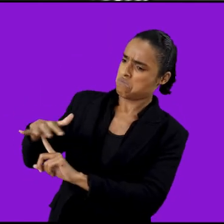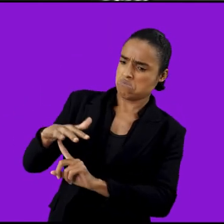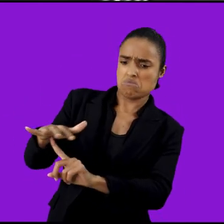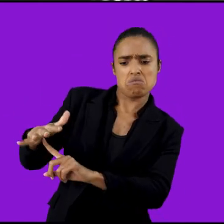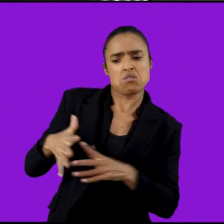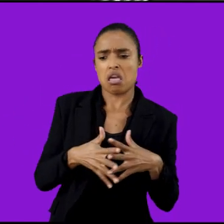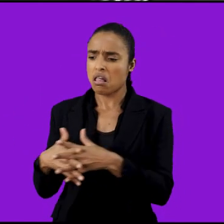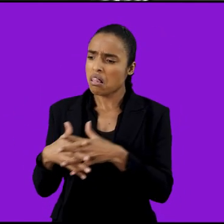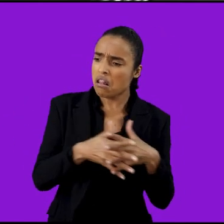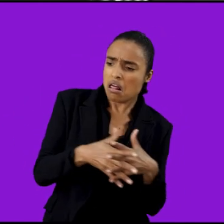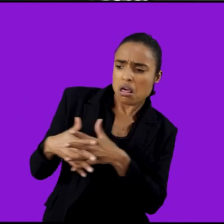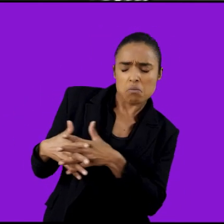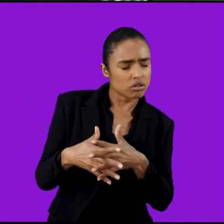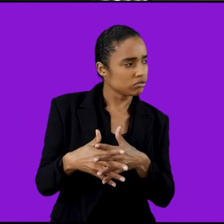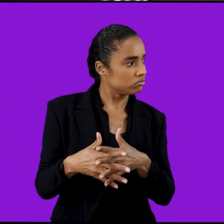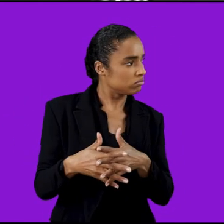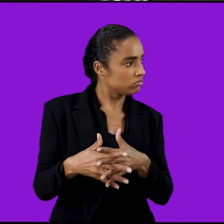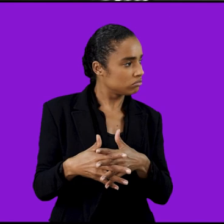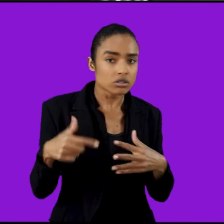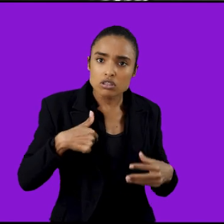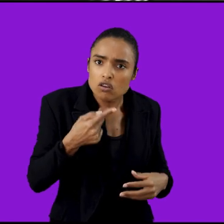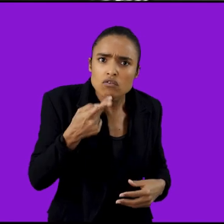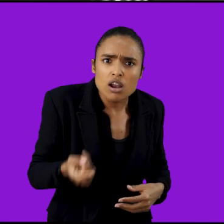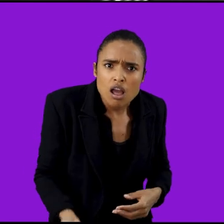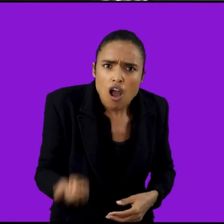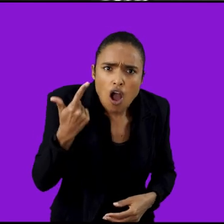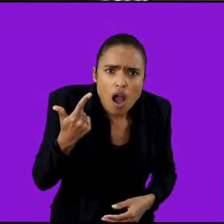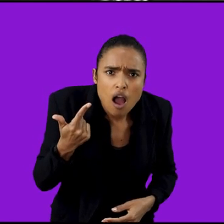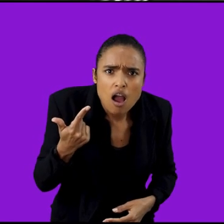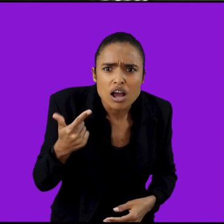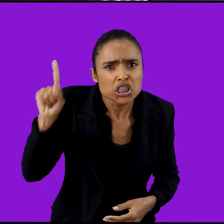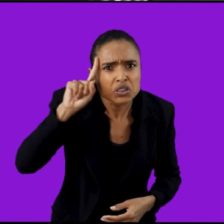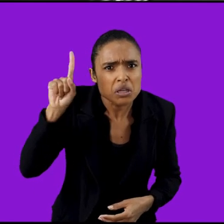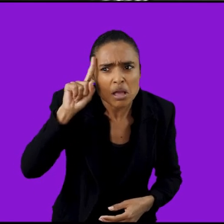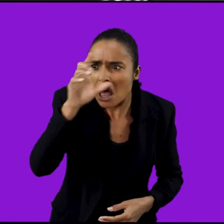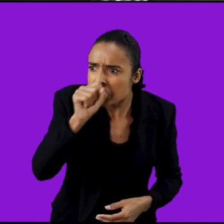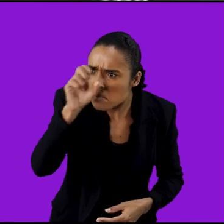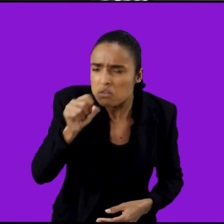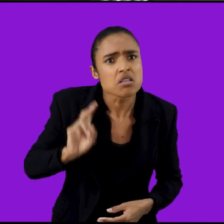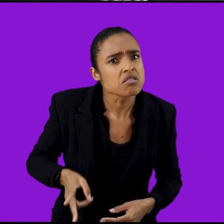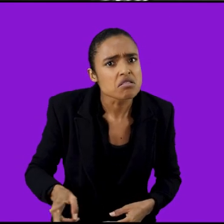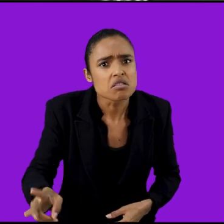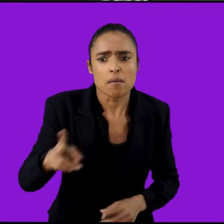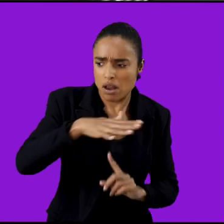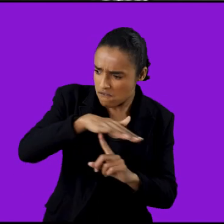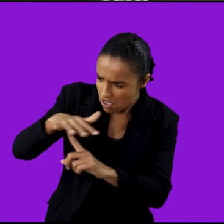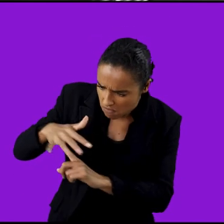que atrapalhava Mas cara: “tem a feira todo sábado e não atrapalha”. Várias A Feira Preta é uma vez por ano. Porque,